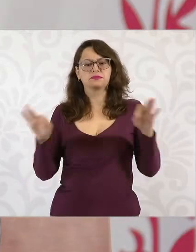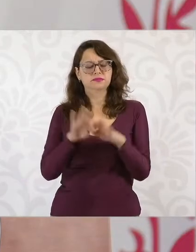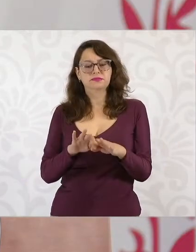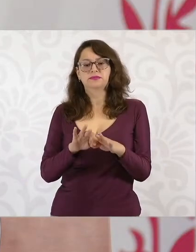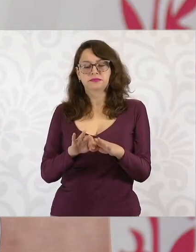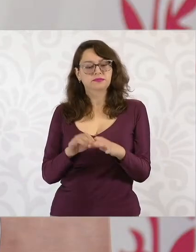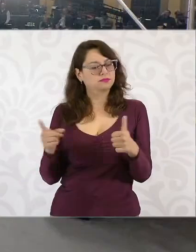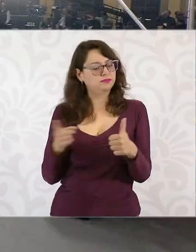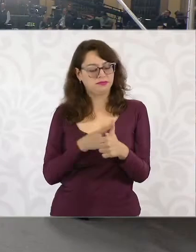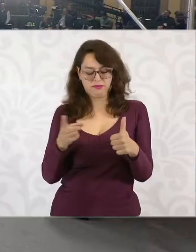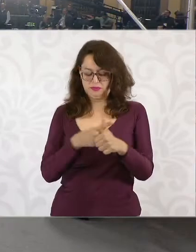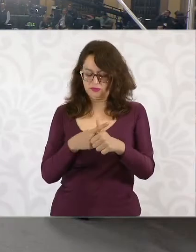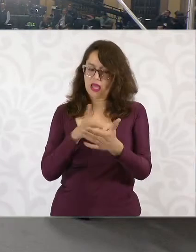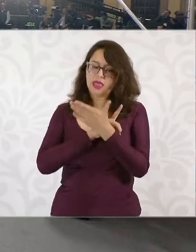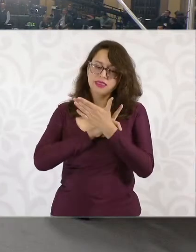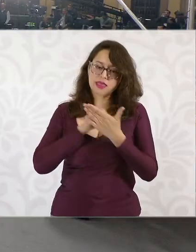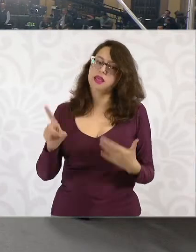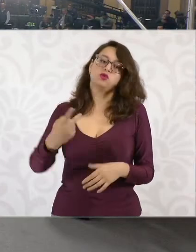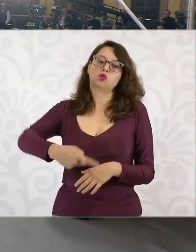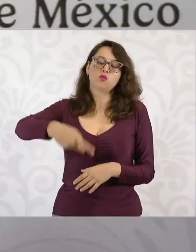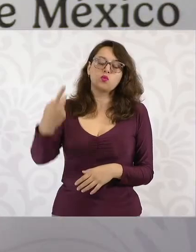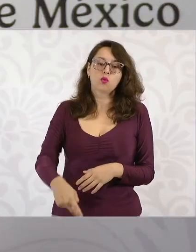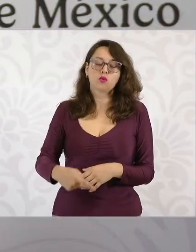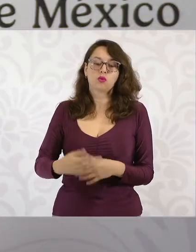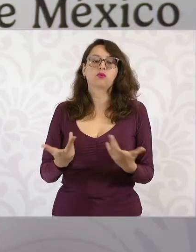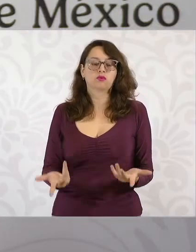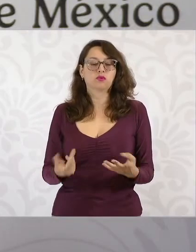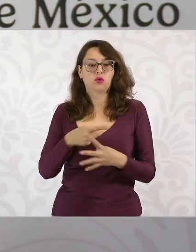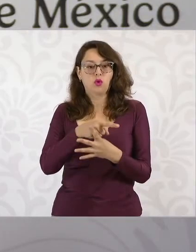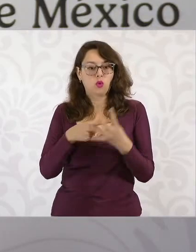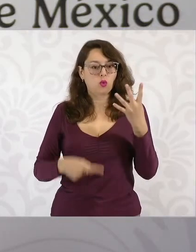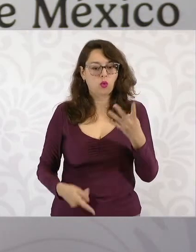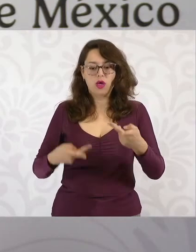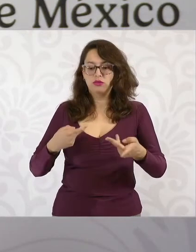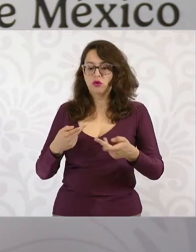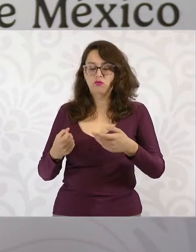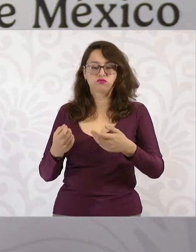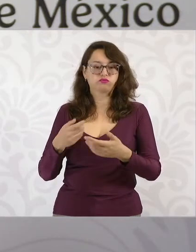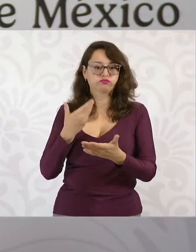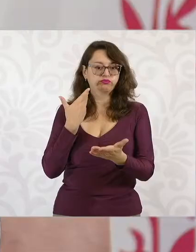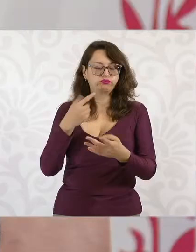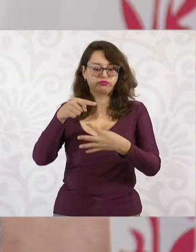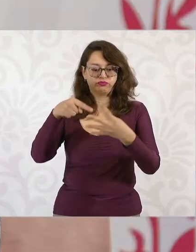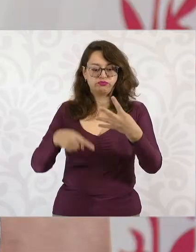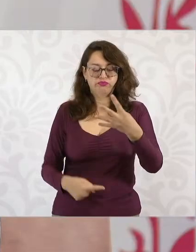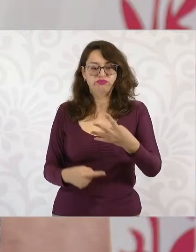de todo, el respeto a nuestra soberanía eh con los cuatro principios que hemos establecido eh de